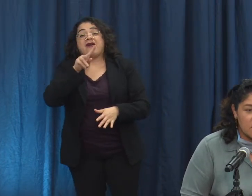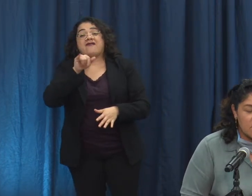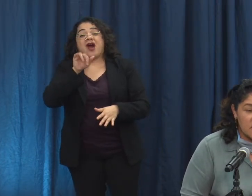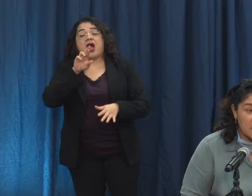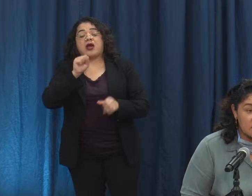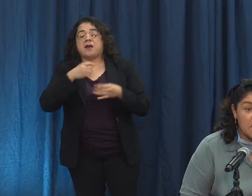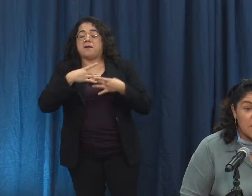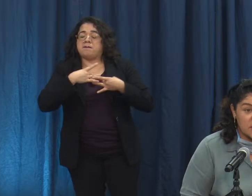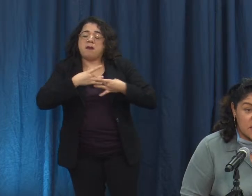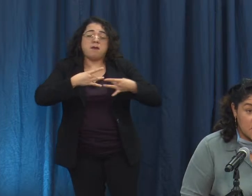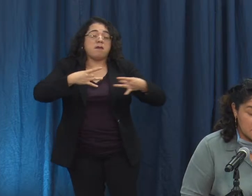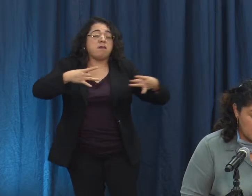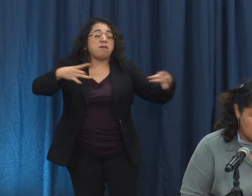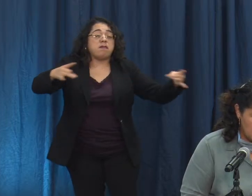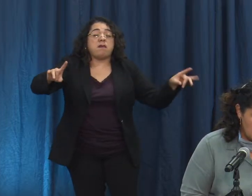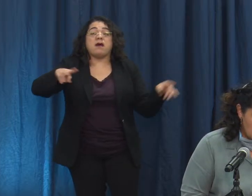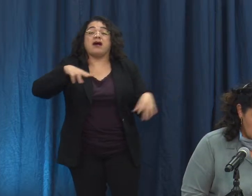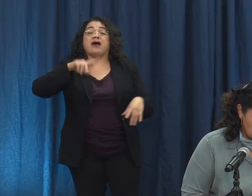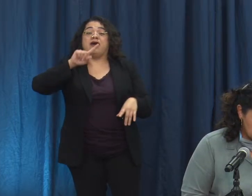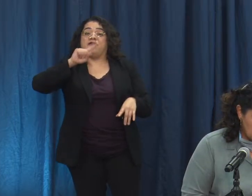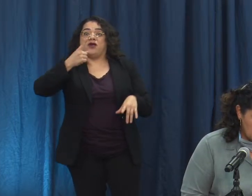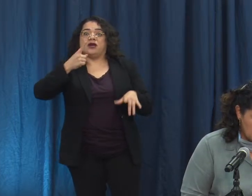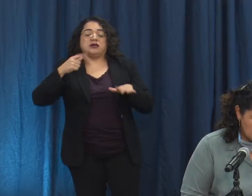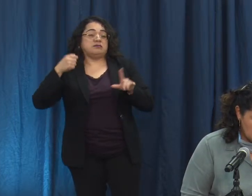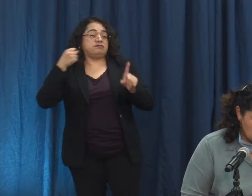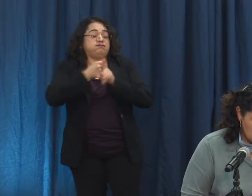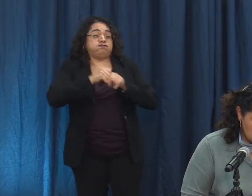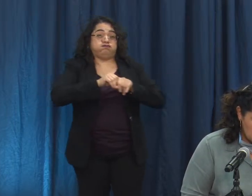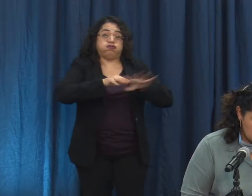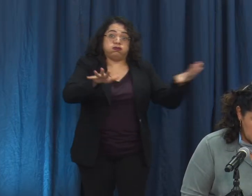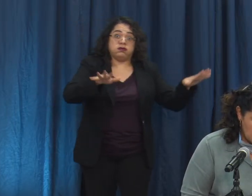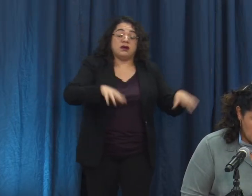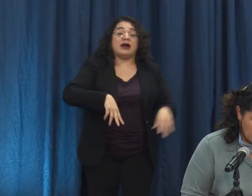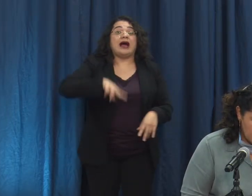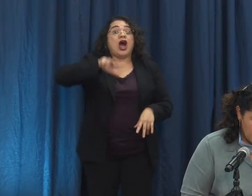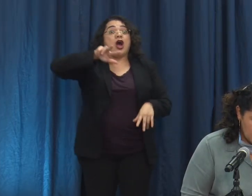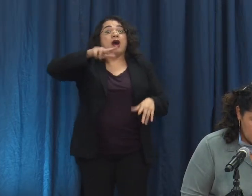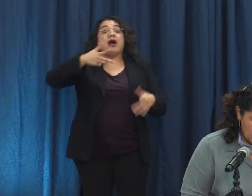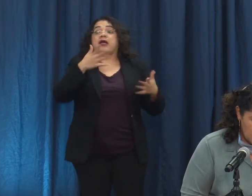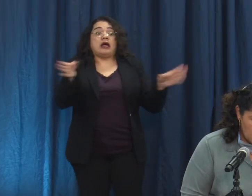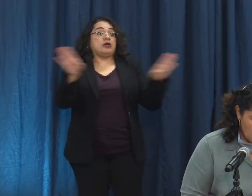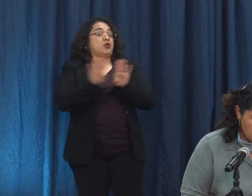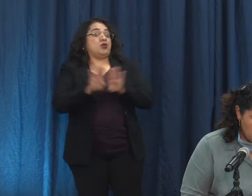venganza mas tremenda este la segunda heater Sarah Ali added a grip a few